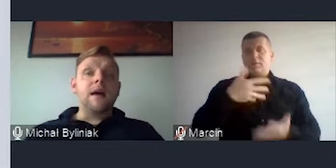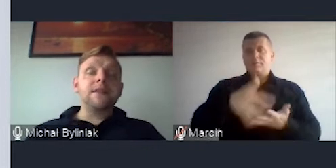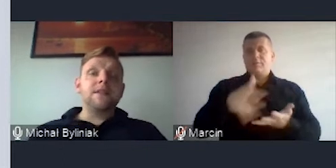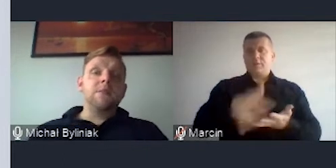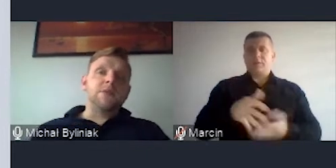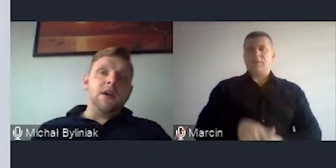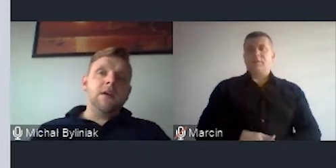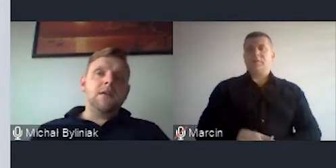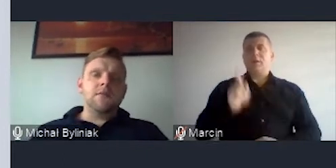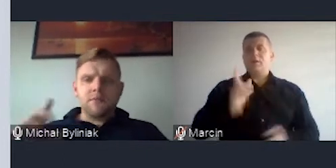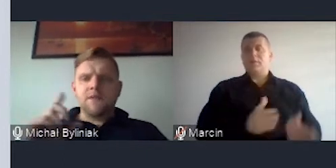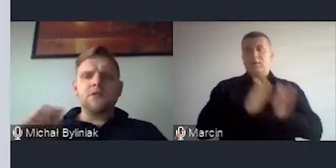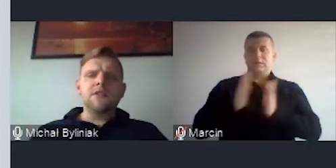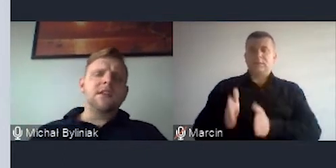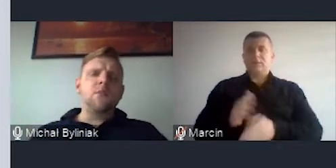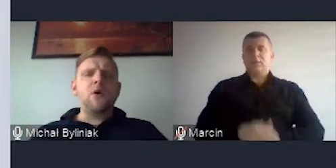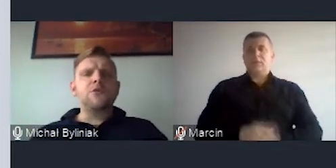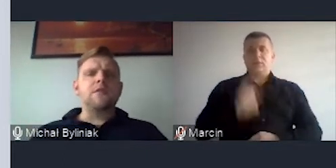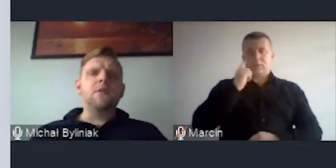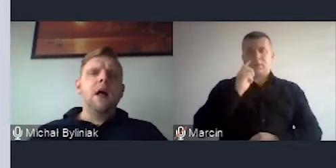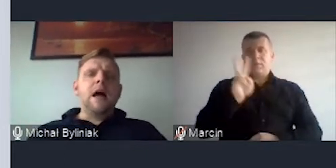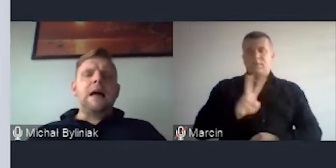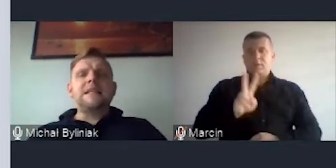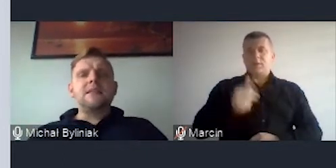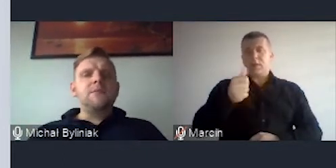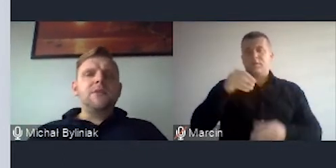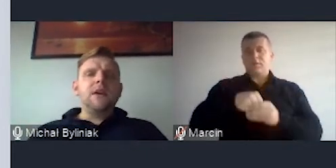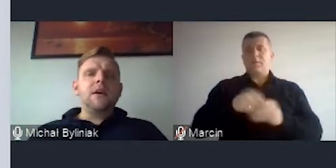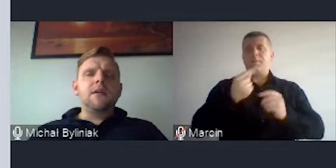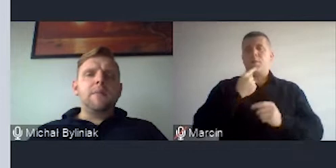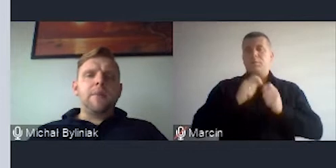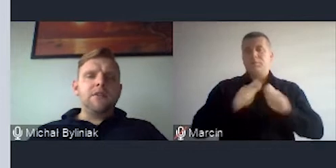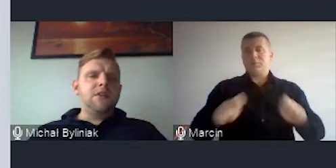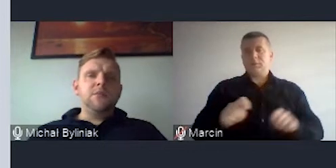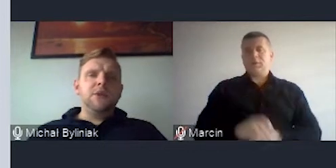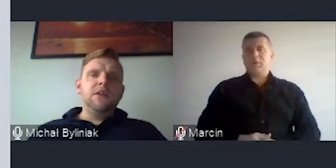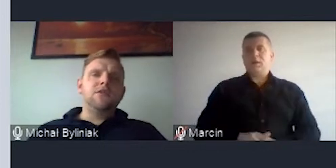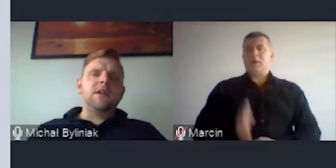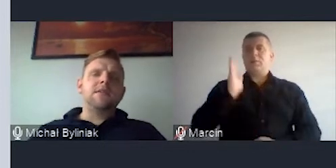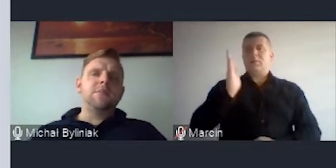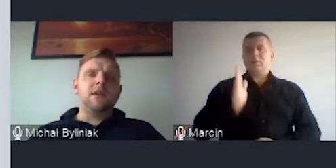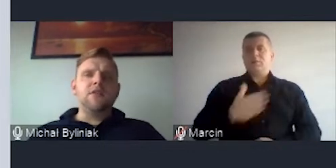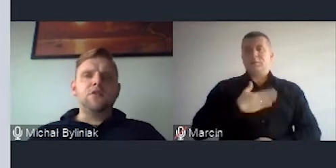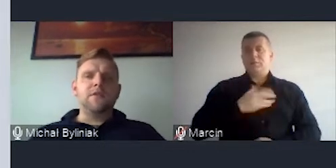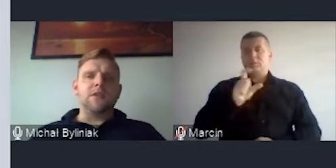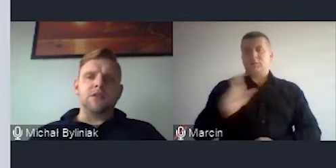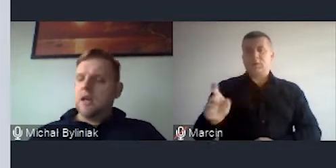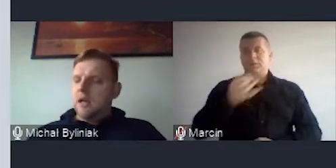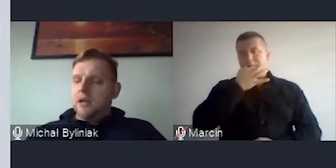a następnie dwie godziny z jedną małą przerwą, a następnie będziemy mieli czas na pytania i odpowiedzi.